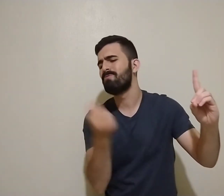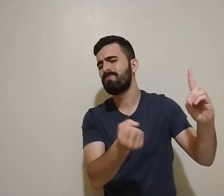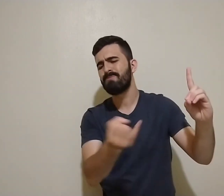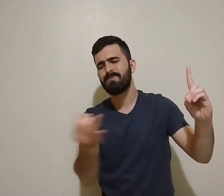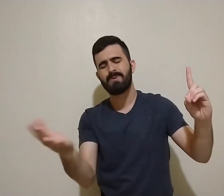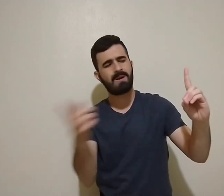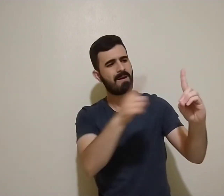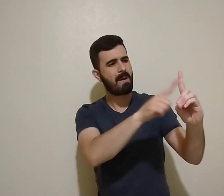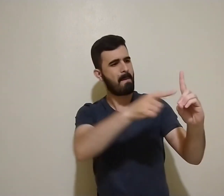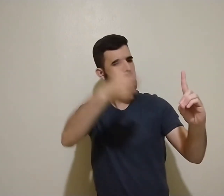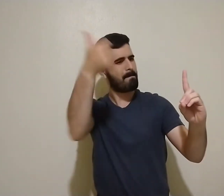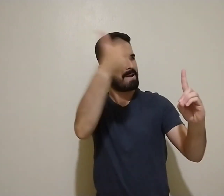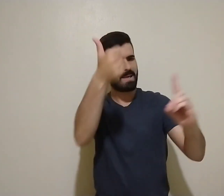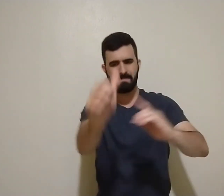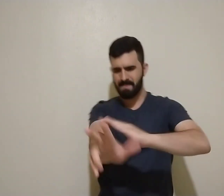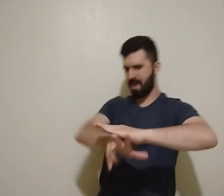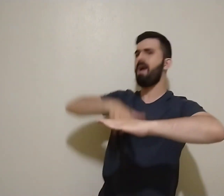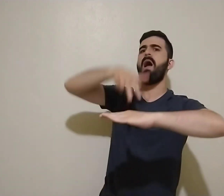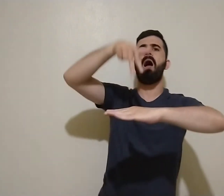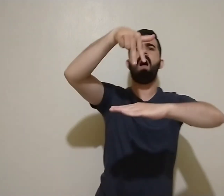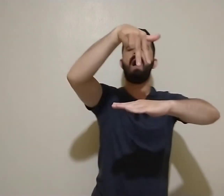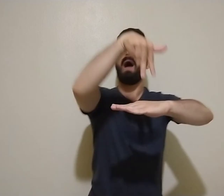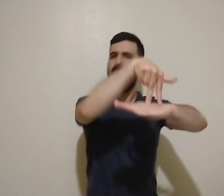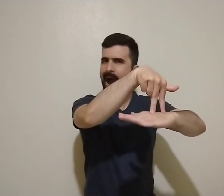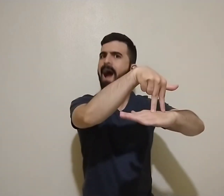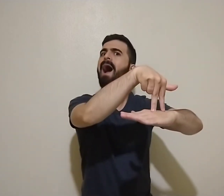o primeiro a ressuscitar dentre os mortos,